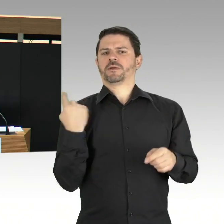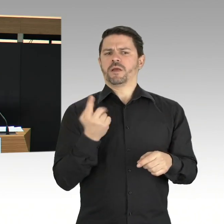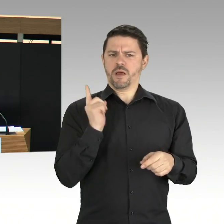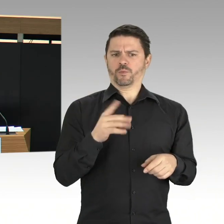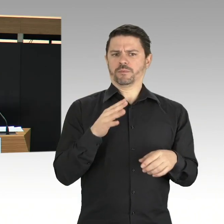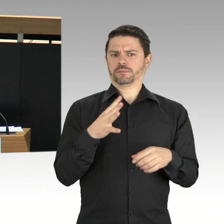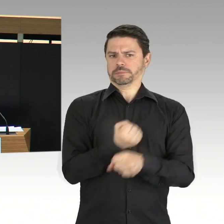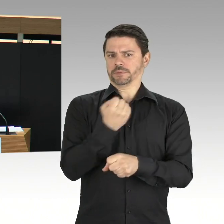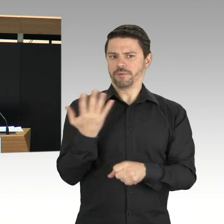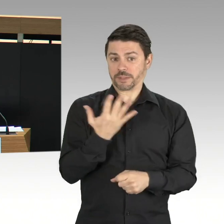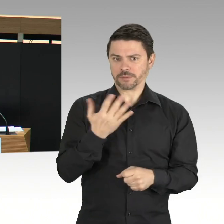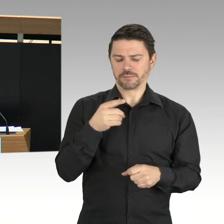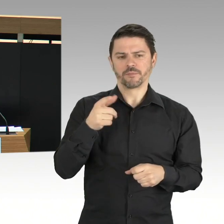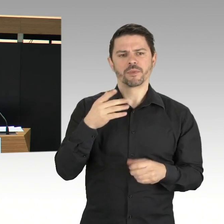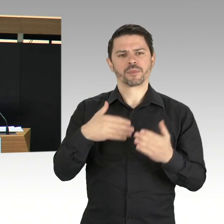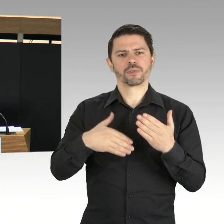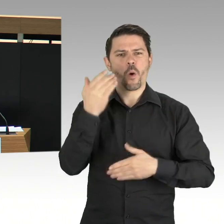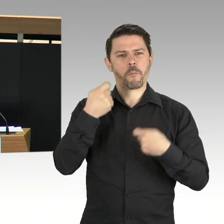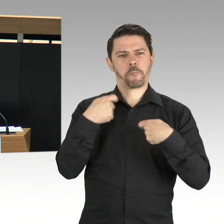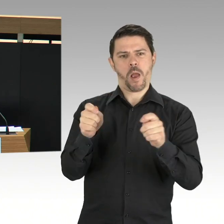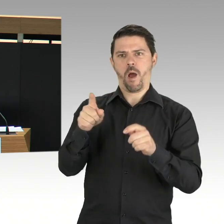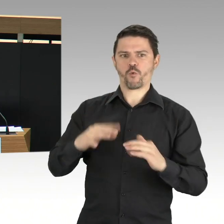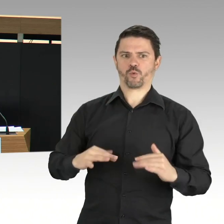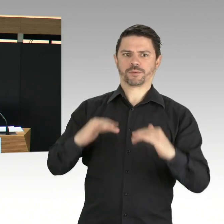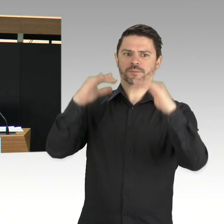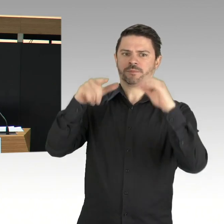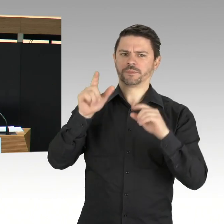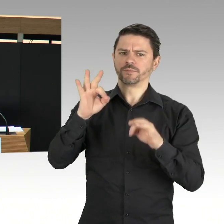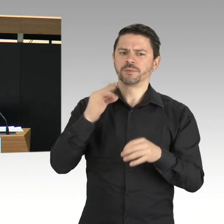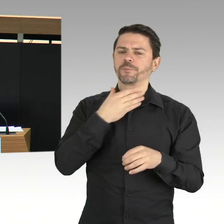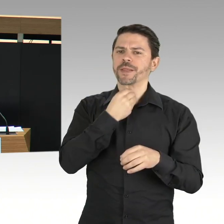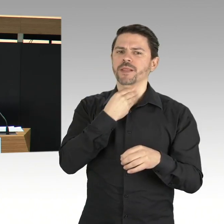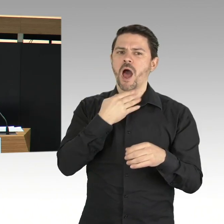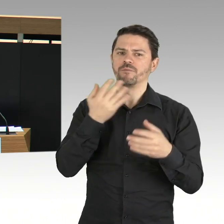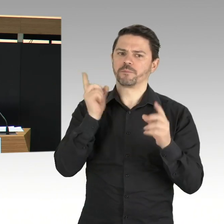im Erbbaurecht, mehr serielles und modulares Bauen und wir müssen die Hürden für die Entwicklung der Stadtquartiere